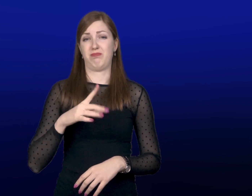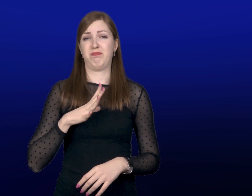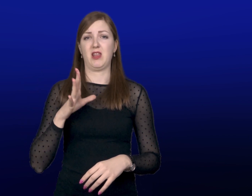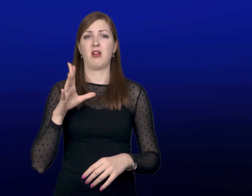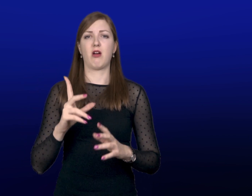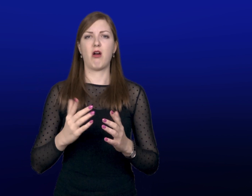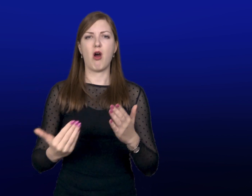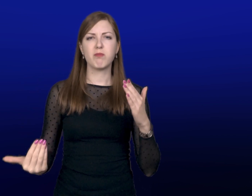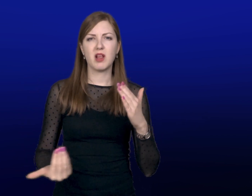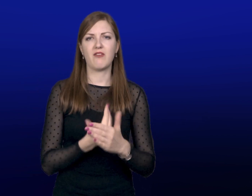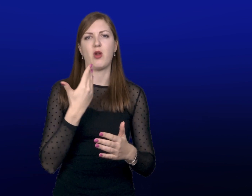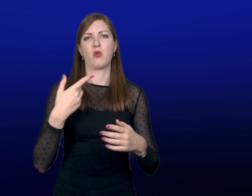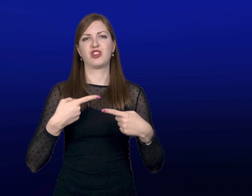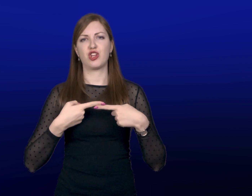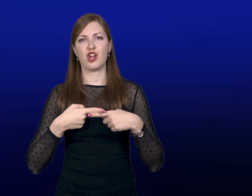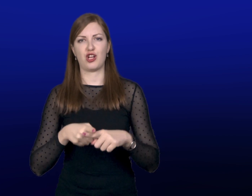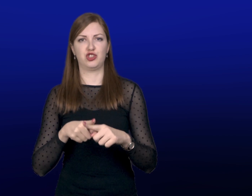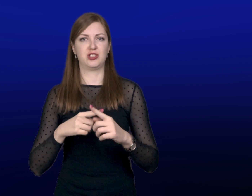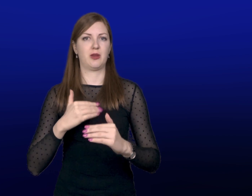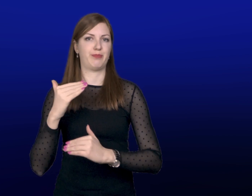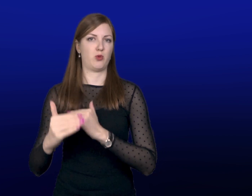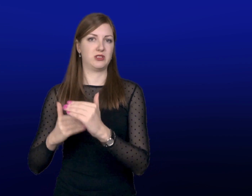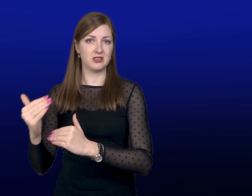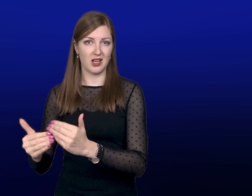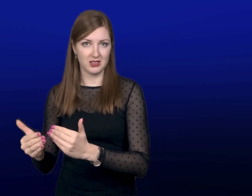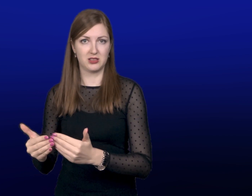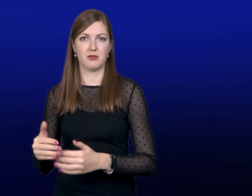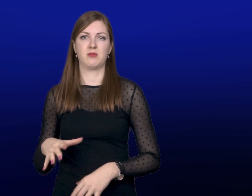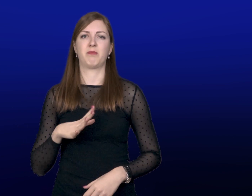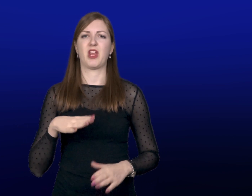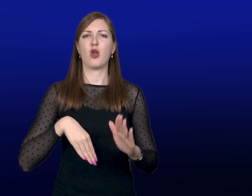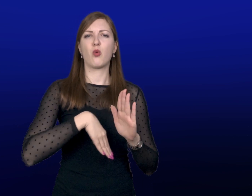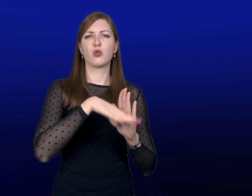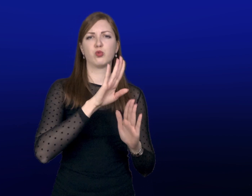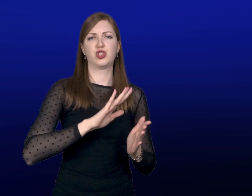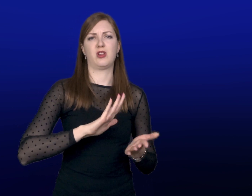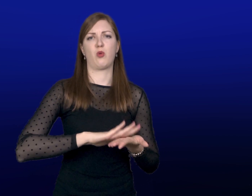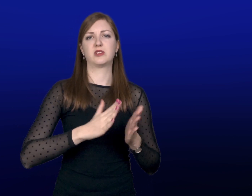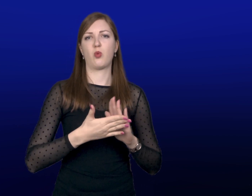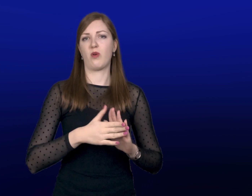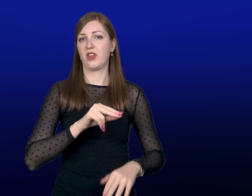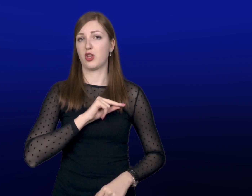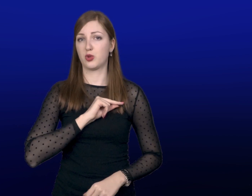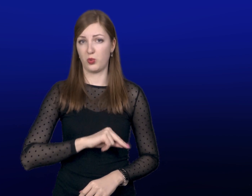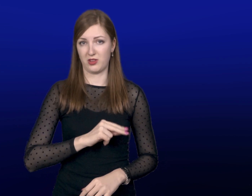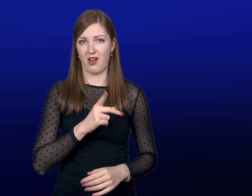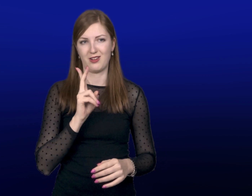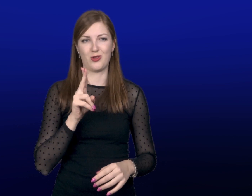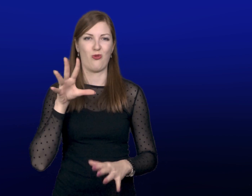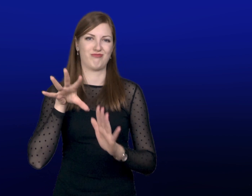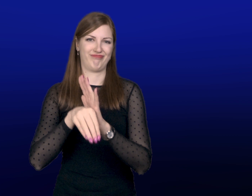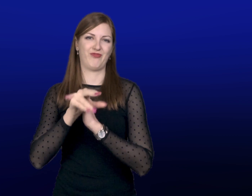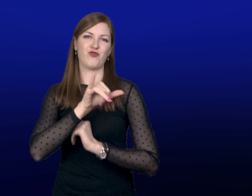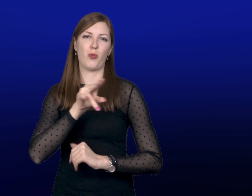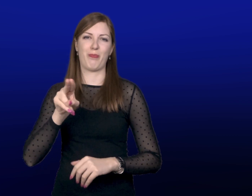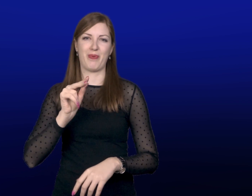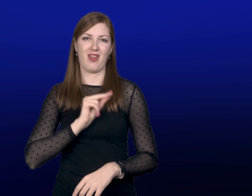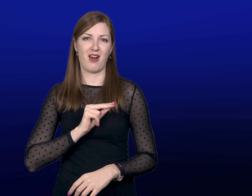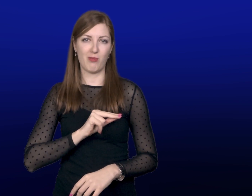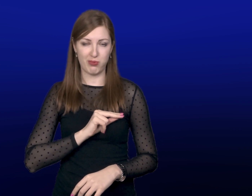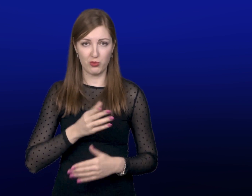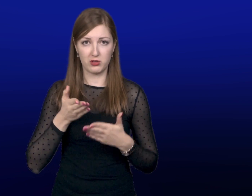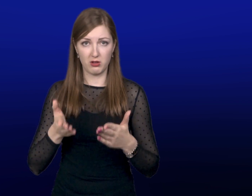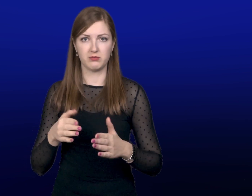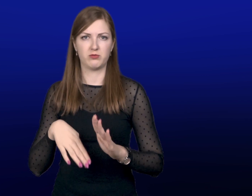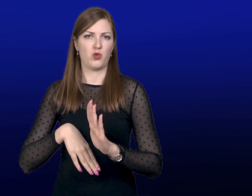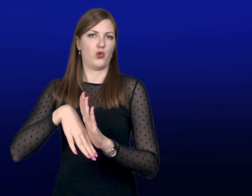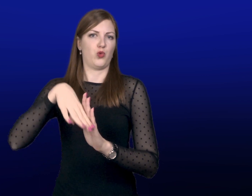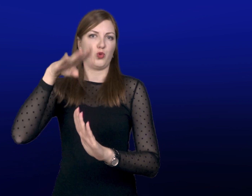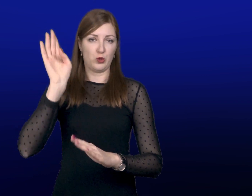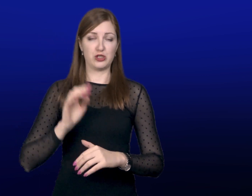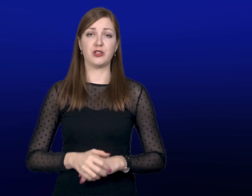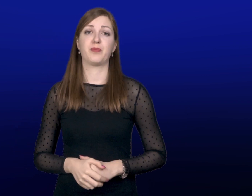обновлен технологический процесс, улучшены условия труда работающих.